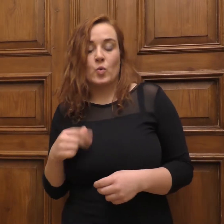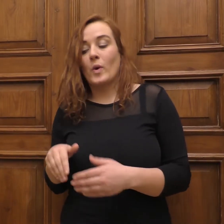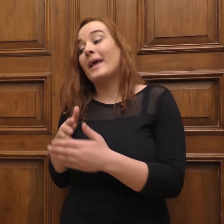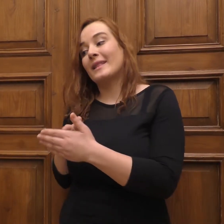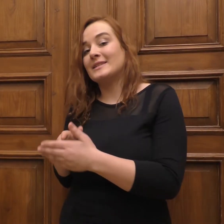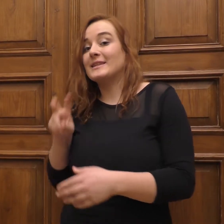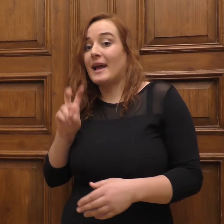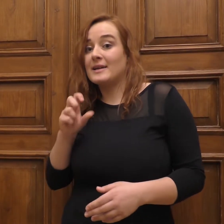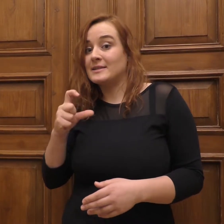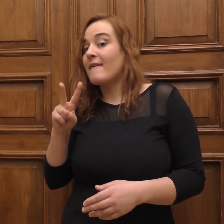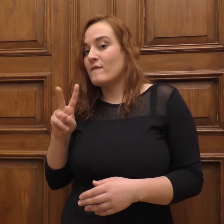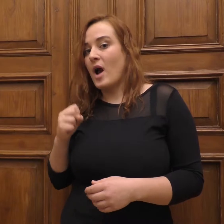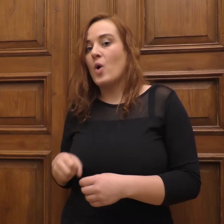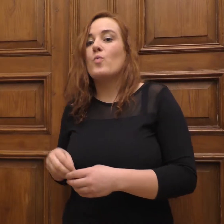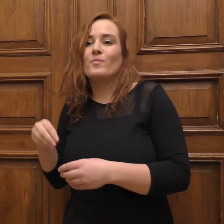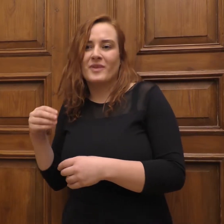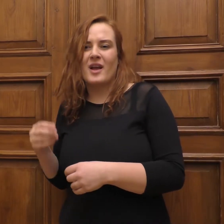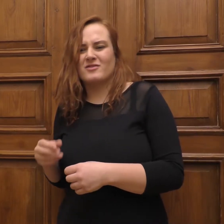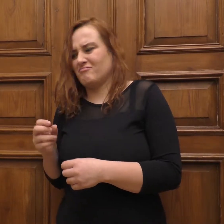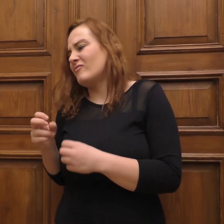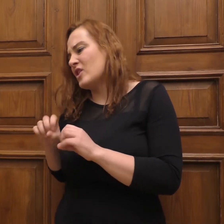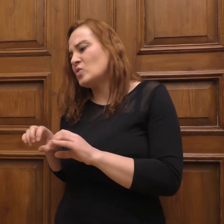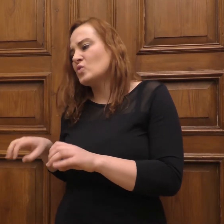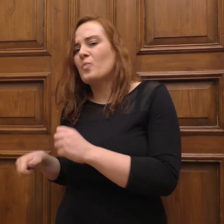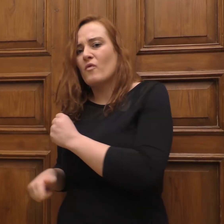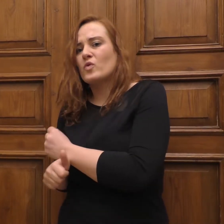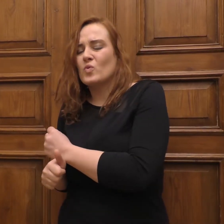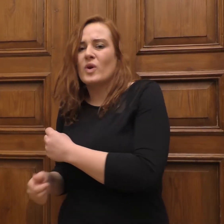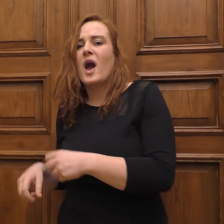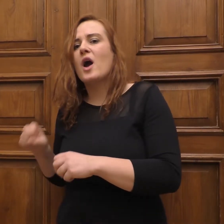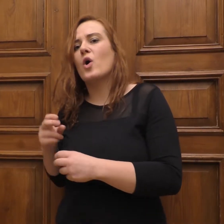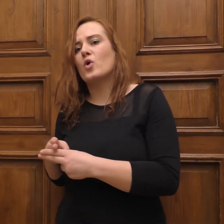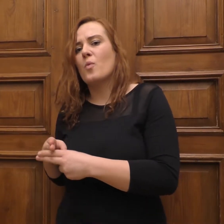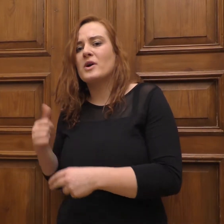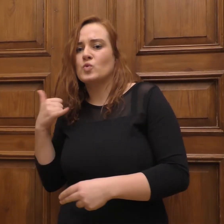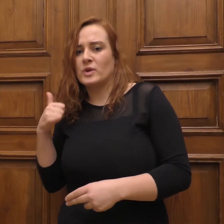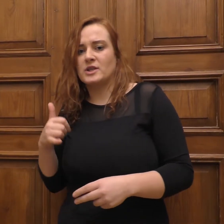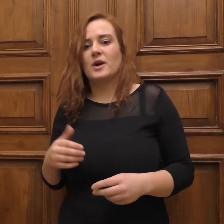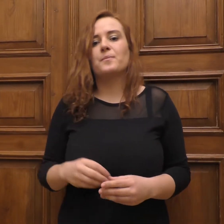a także testy na obecność wirusa HCV powodującego żółtaczkę.